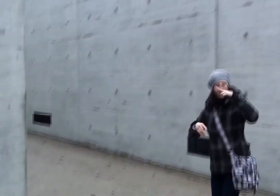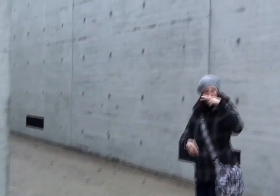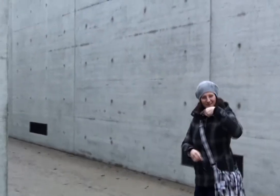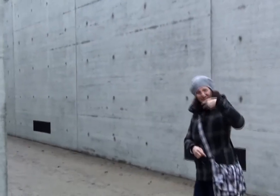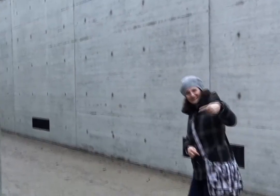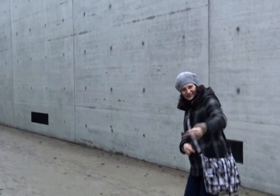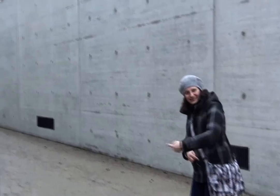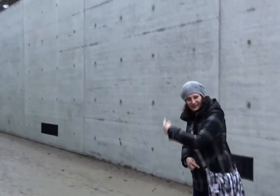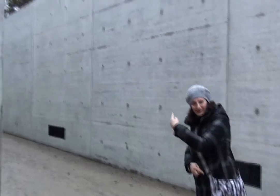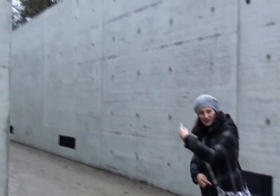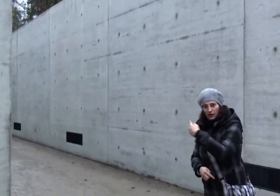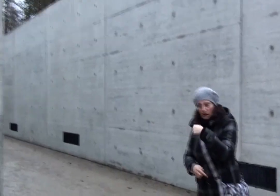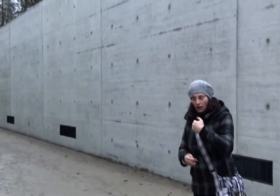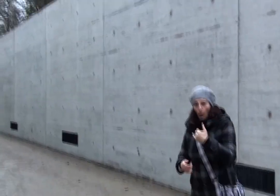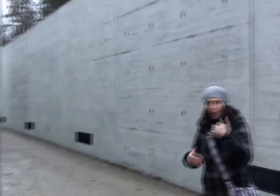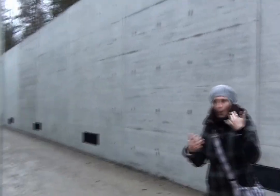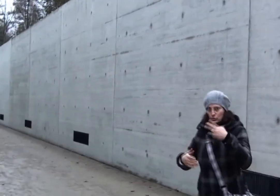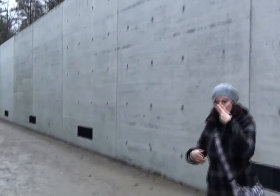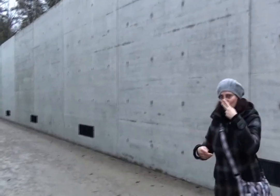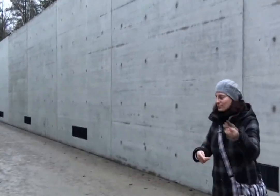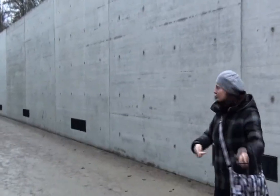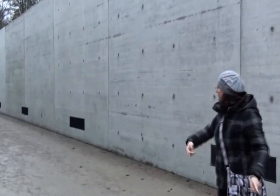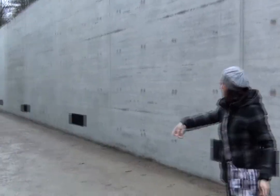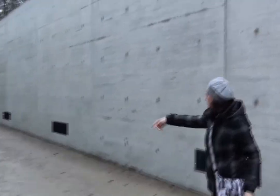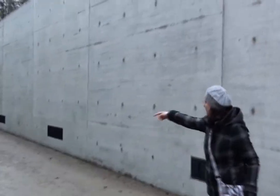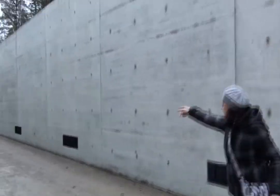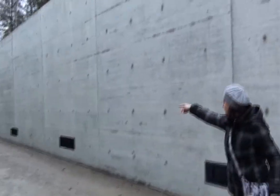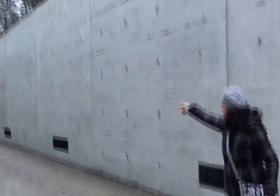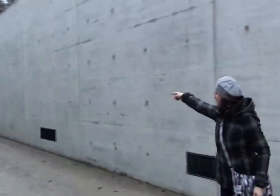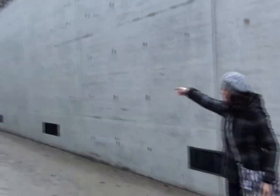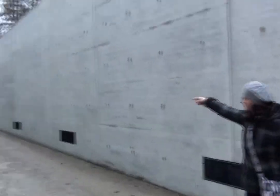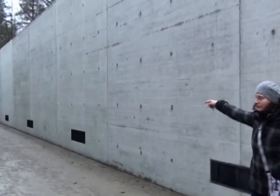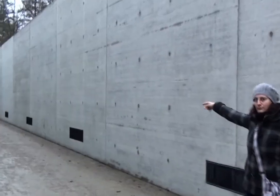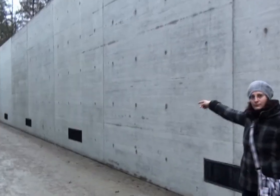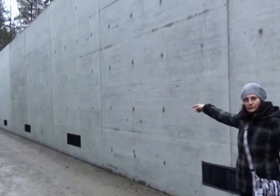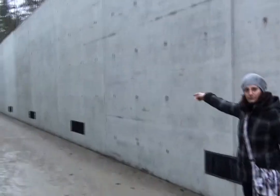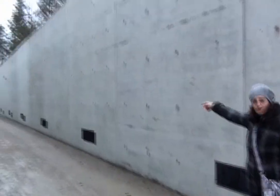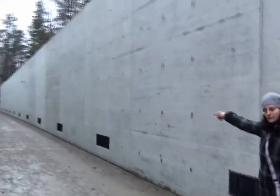WoW. Das ist ein sehr langer Weg.